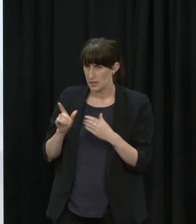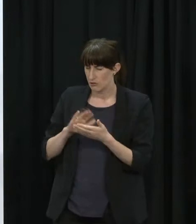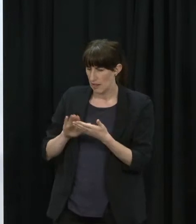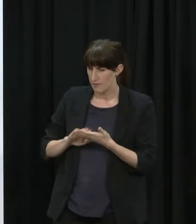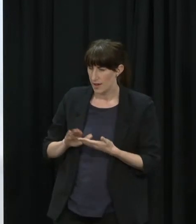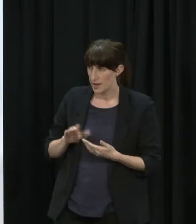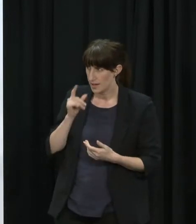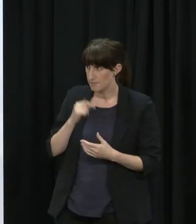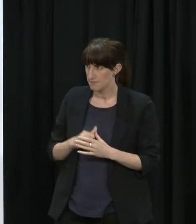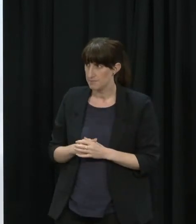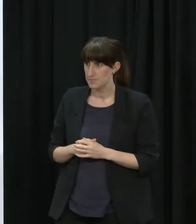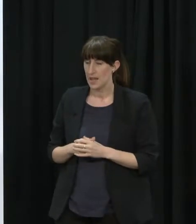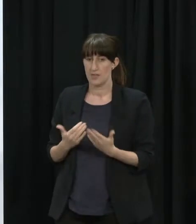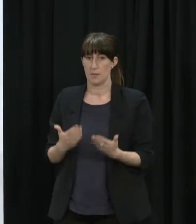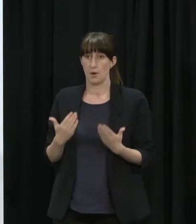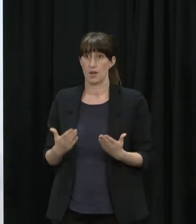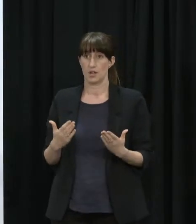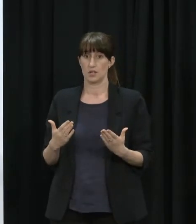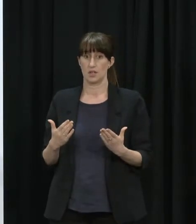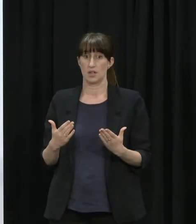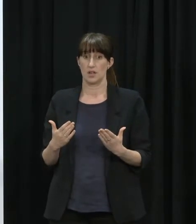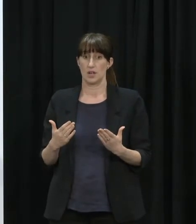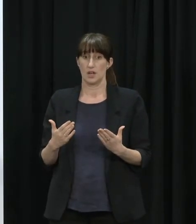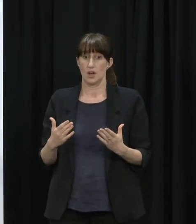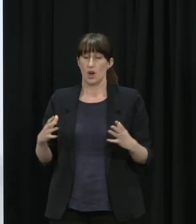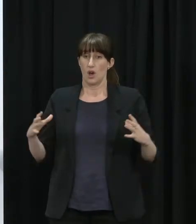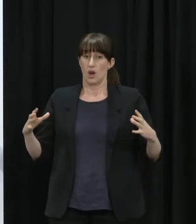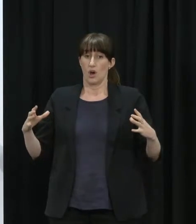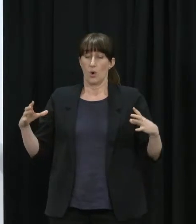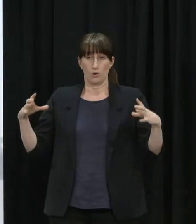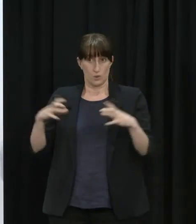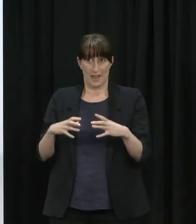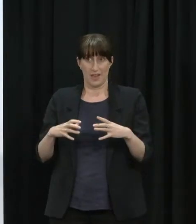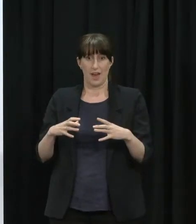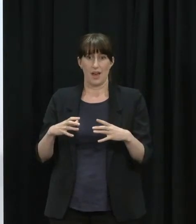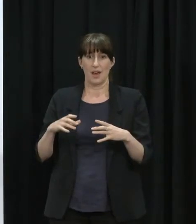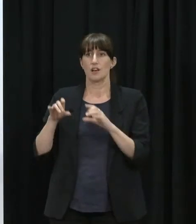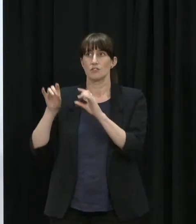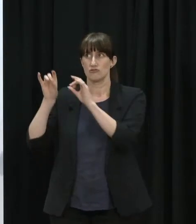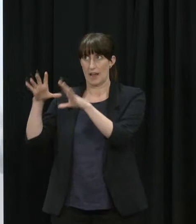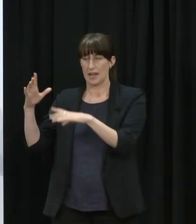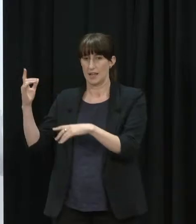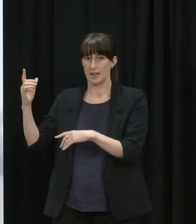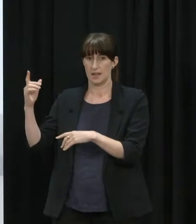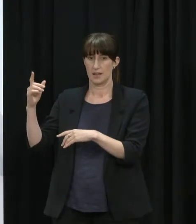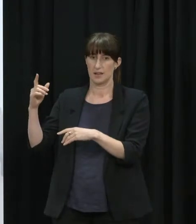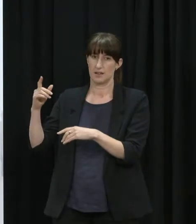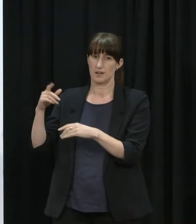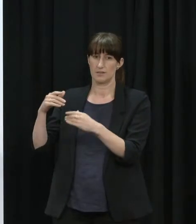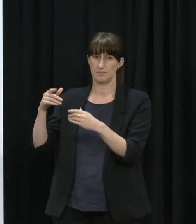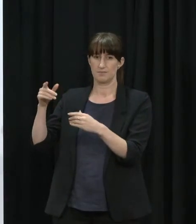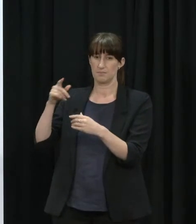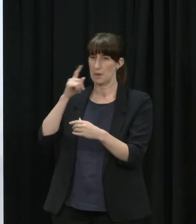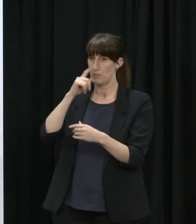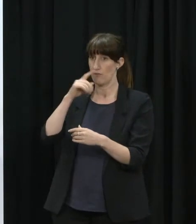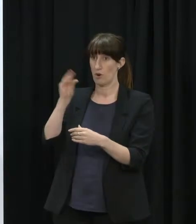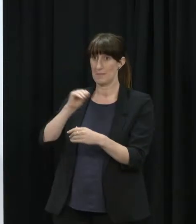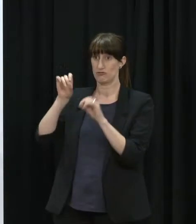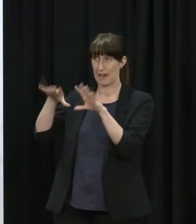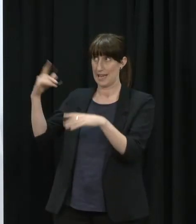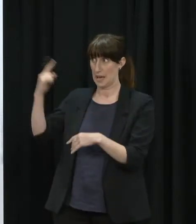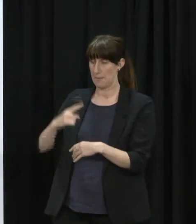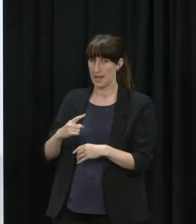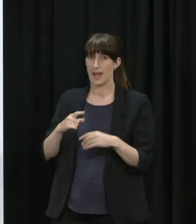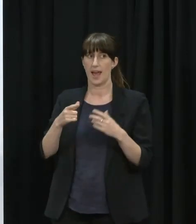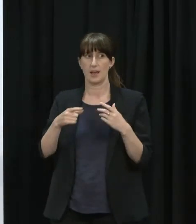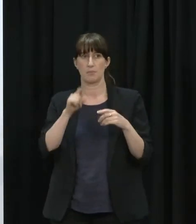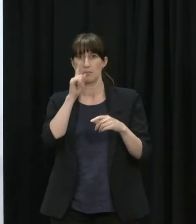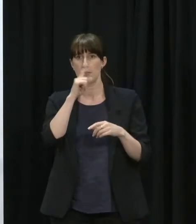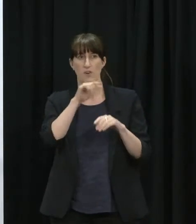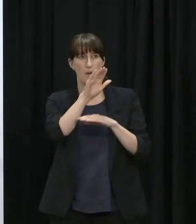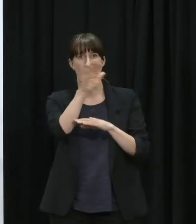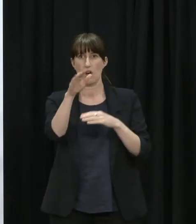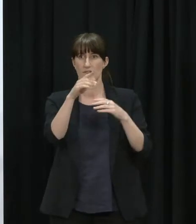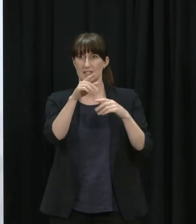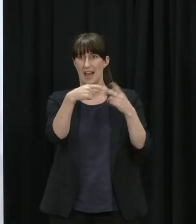anake ko wai ka